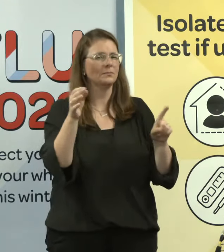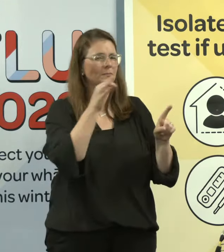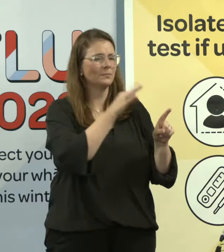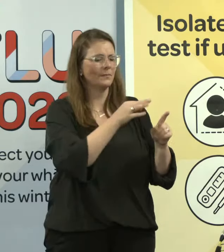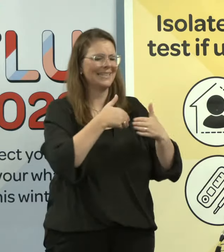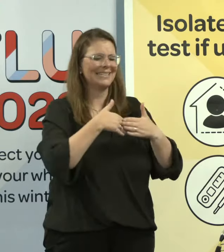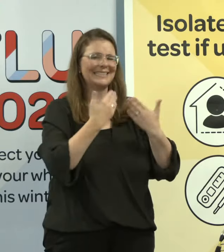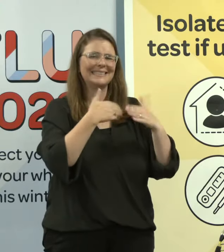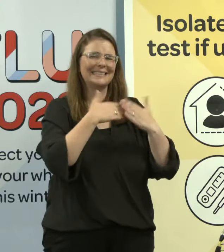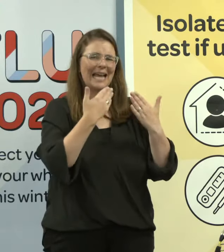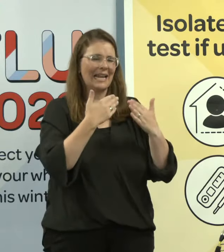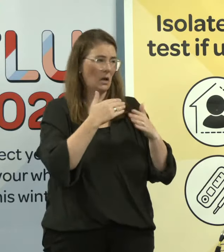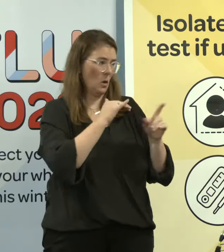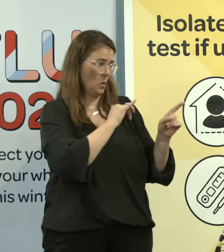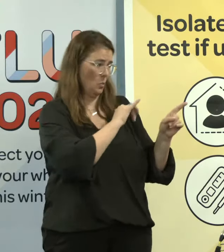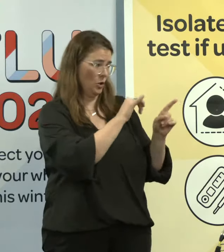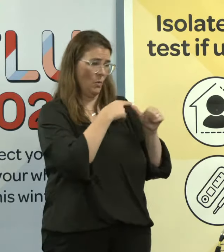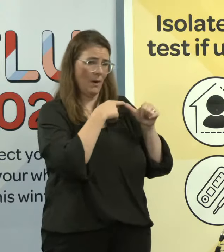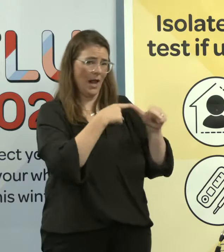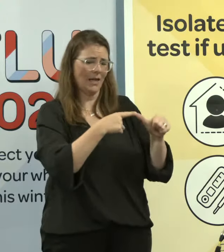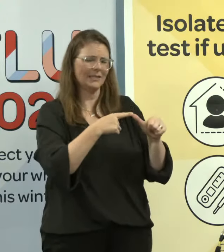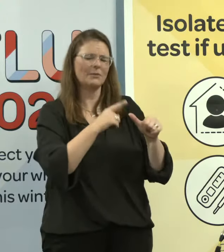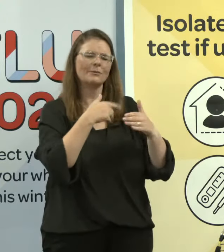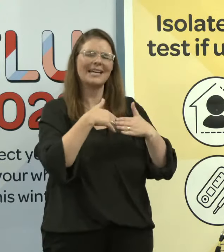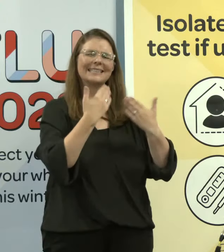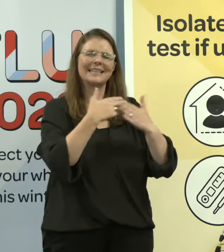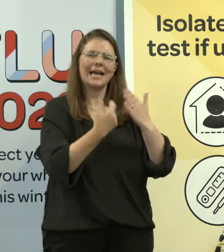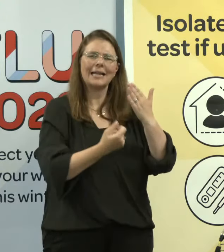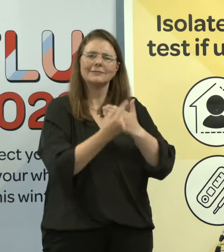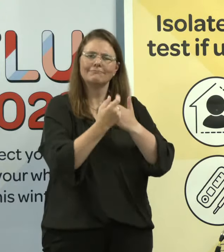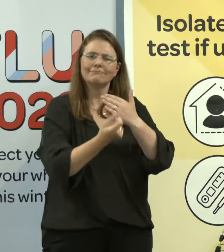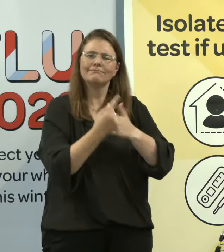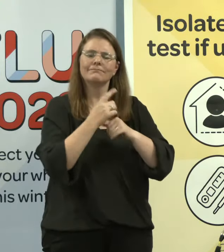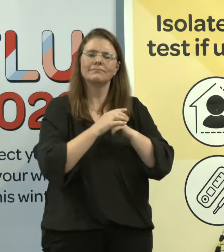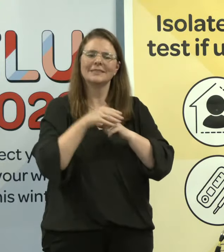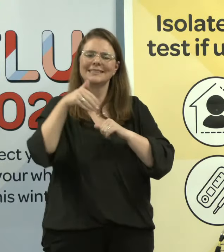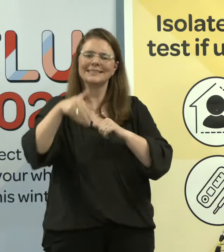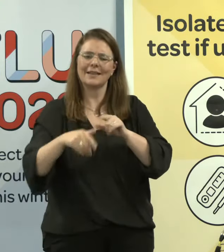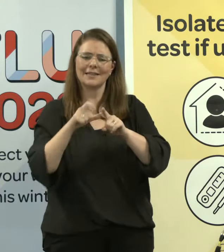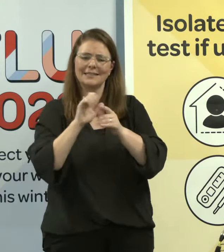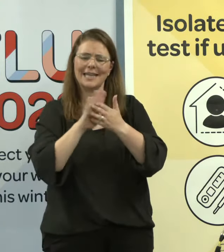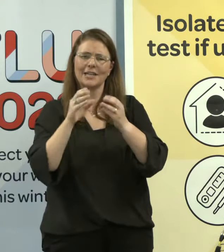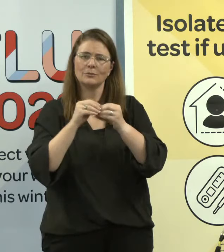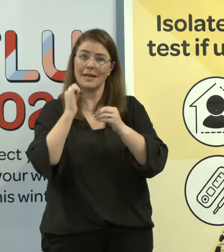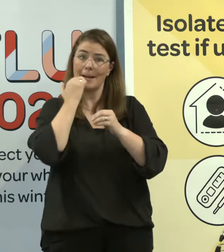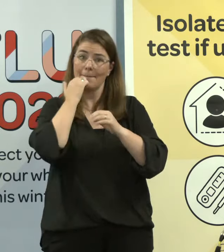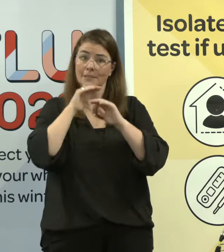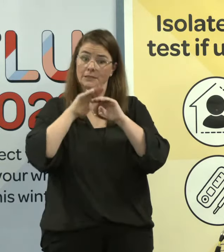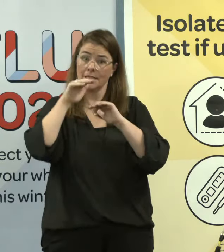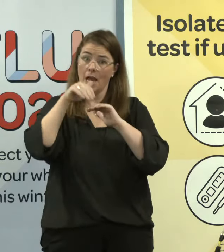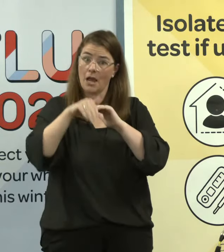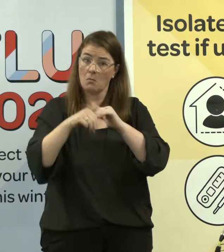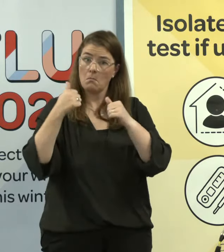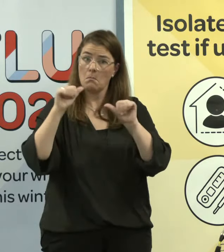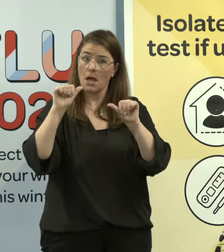ahau kia mahi ratou ki waho ko nga tatau hei whakatuwhera, a